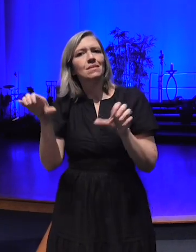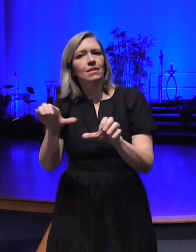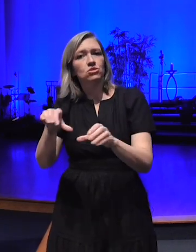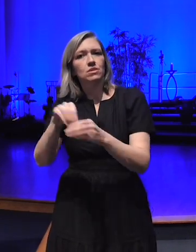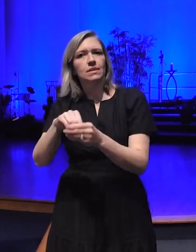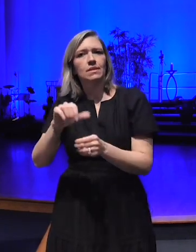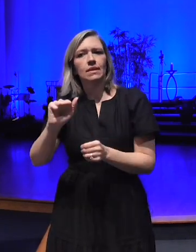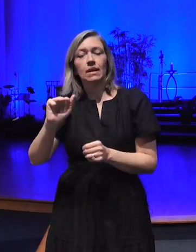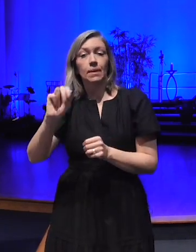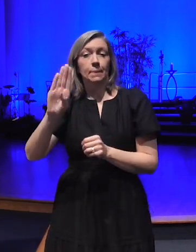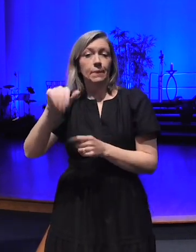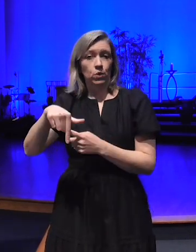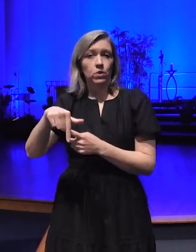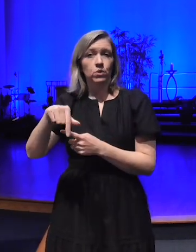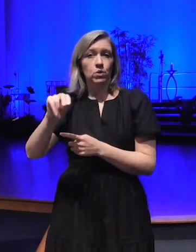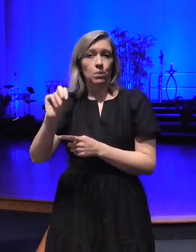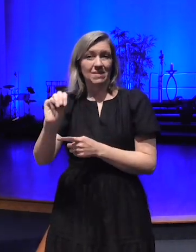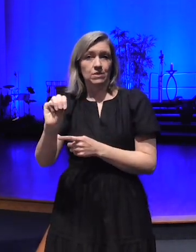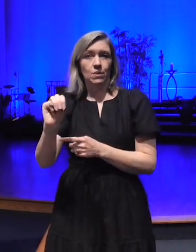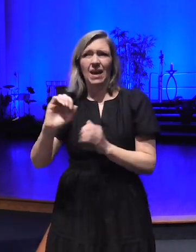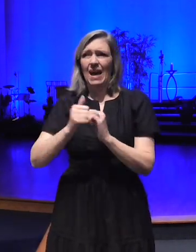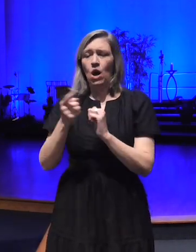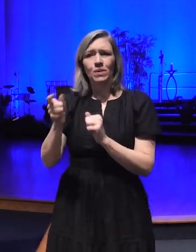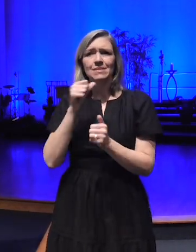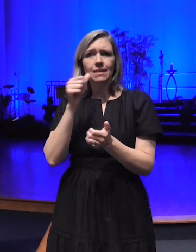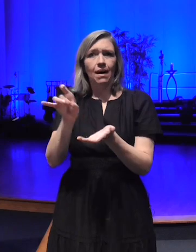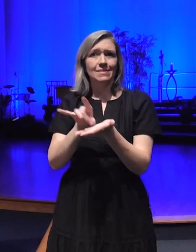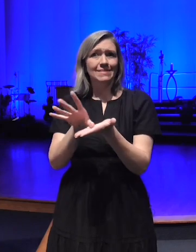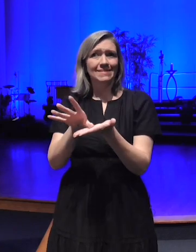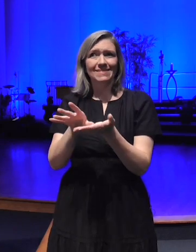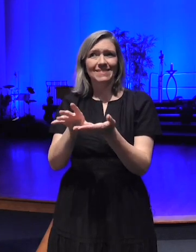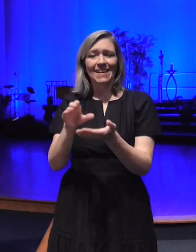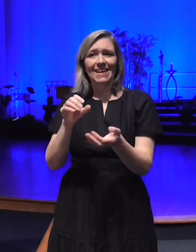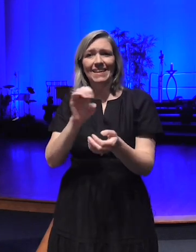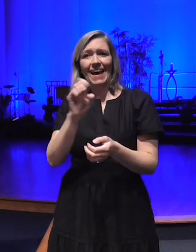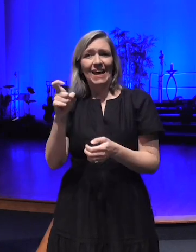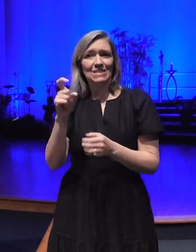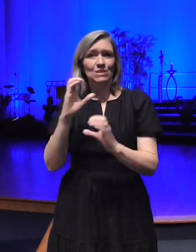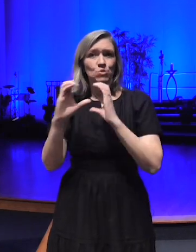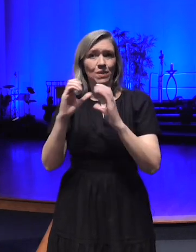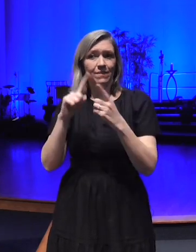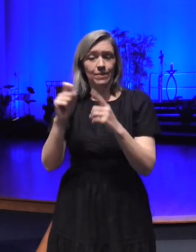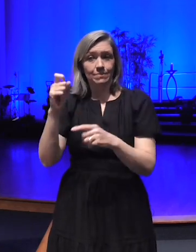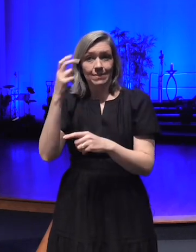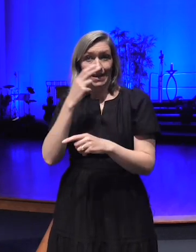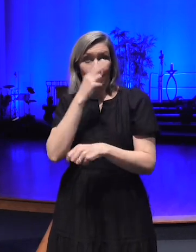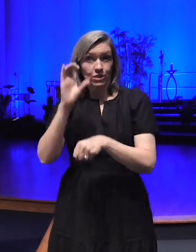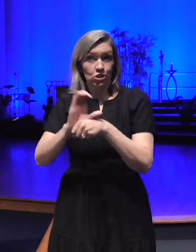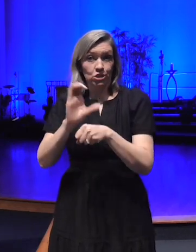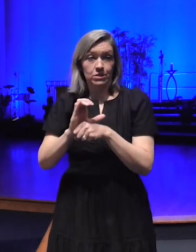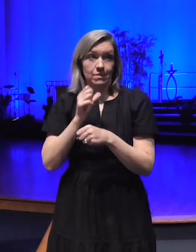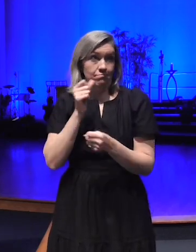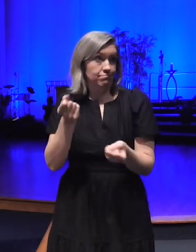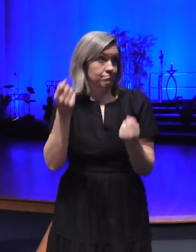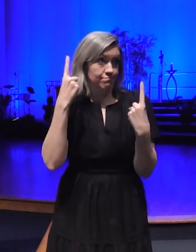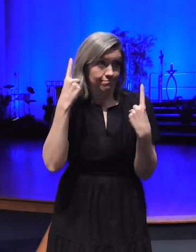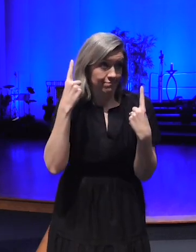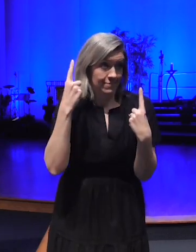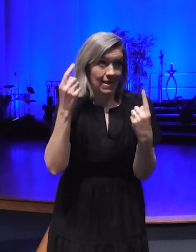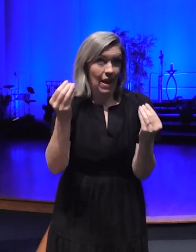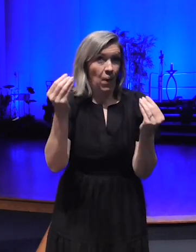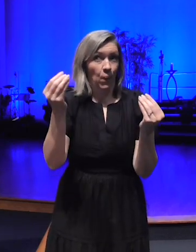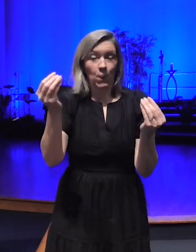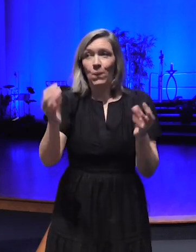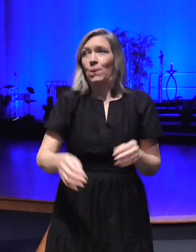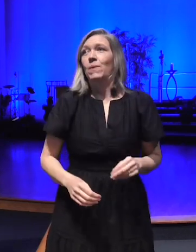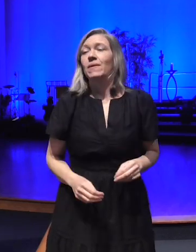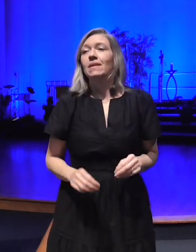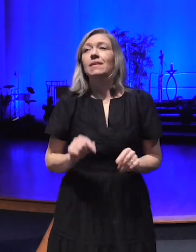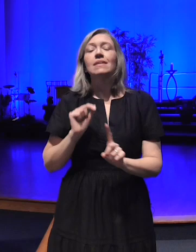no ha sido excomulgado está realmente más allá de mí um él él realmente en mi La estimación representa lo que